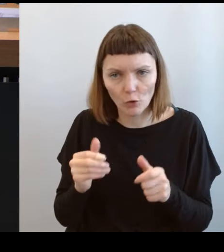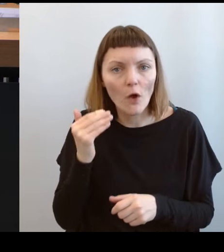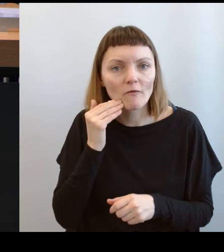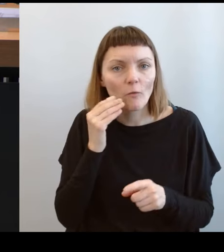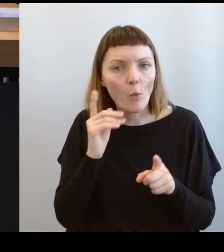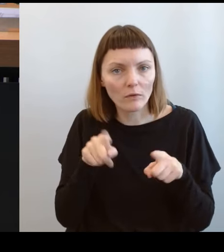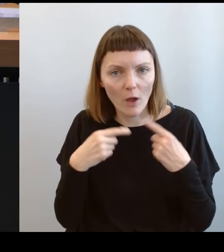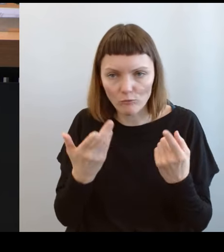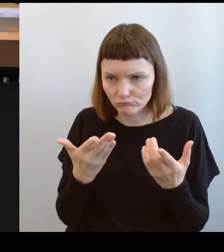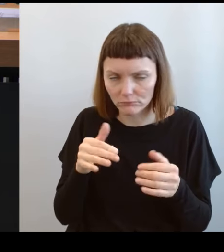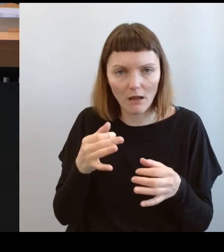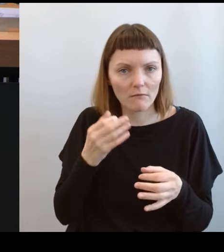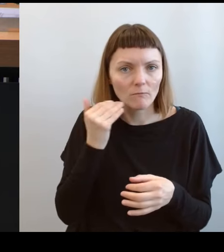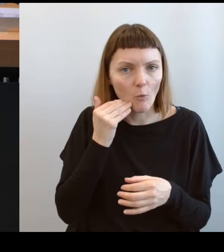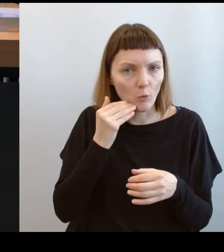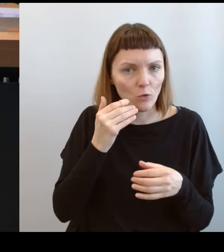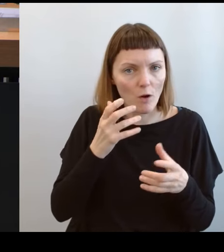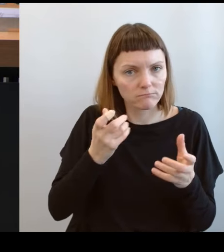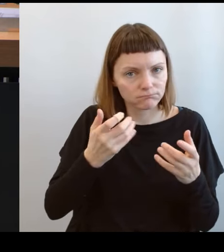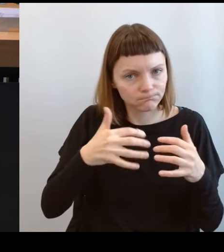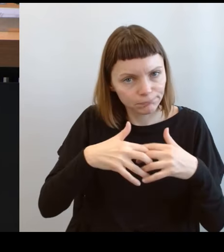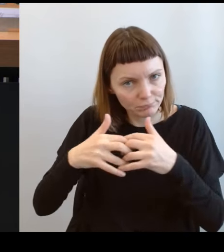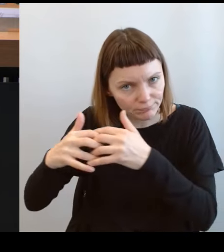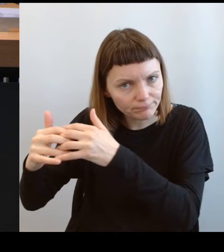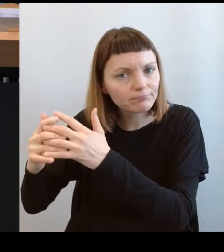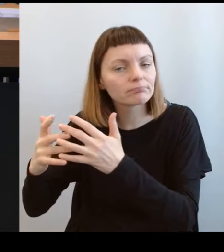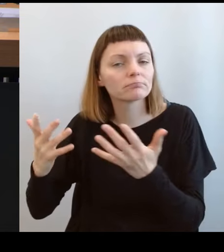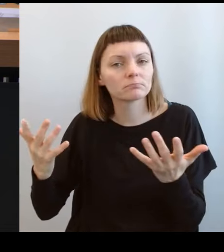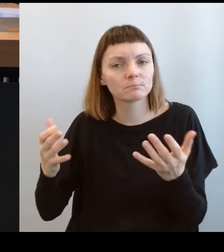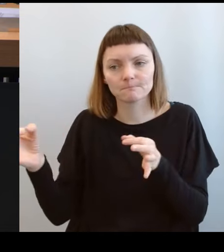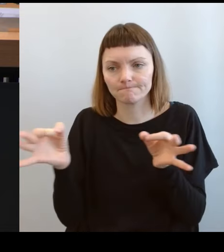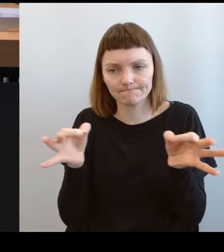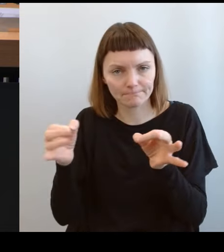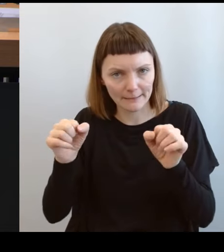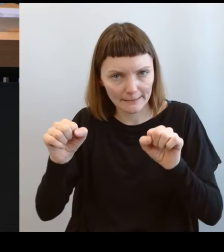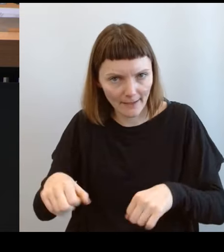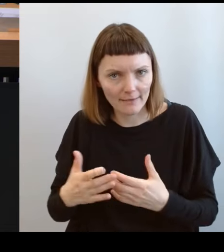Attraktivität von Ausbildungsberufen beizutragen. Finden wir gut.